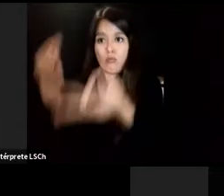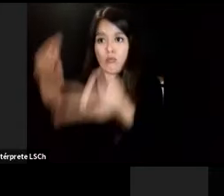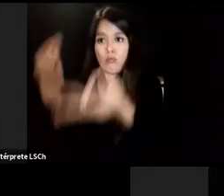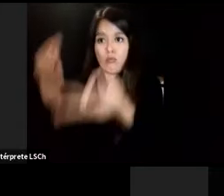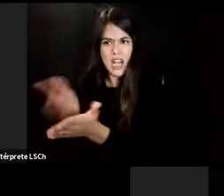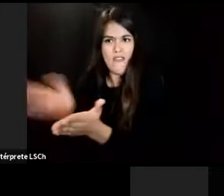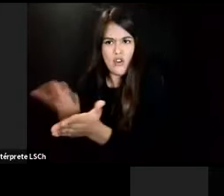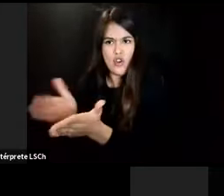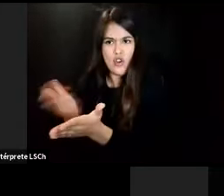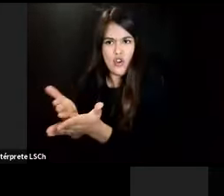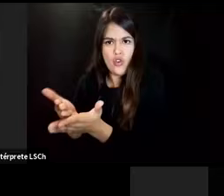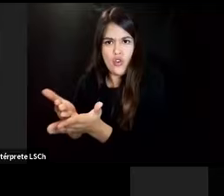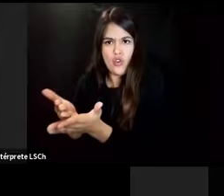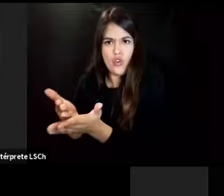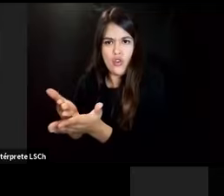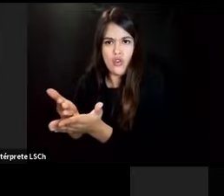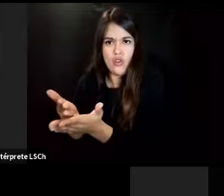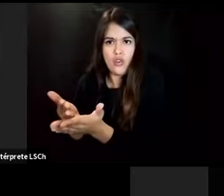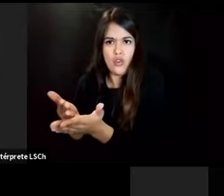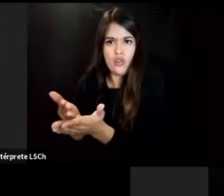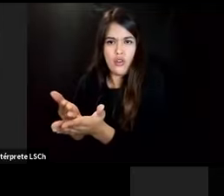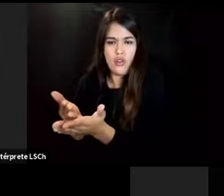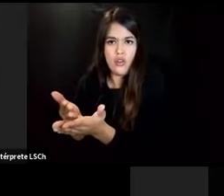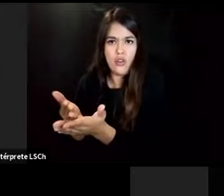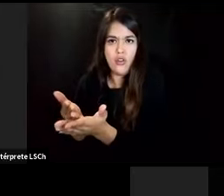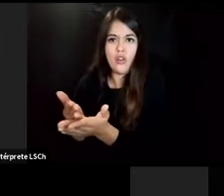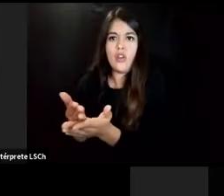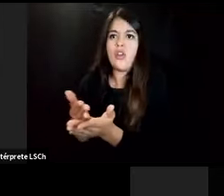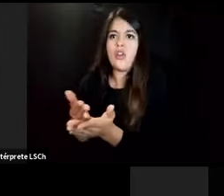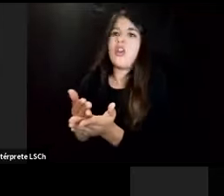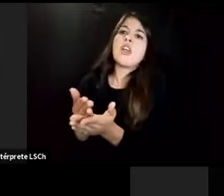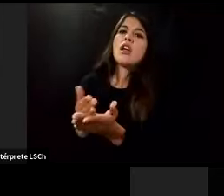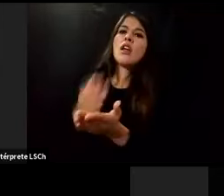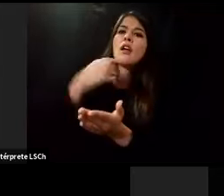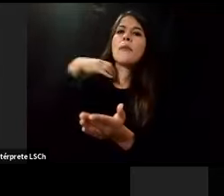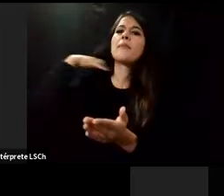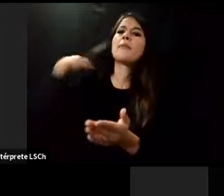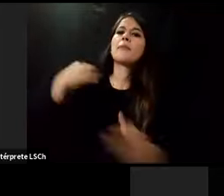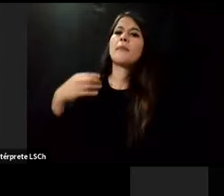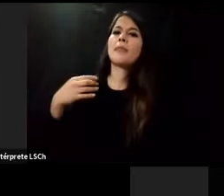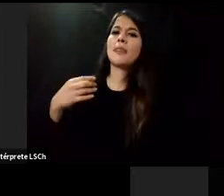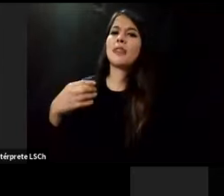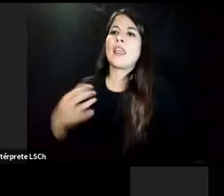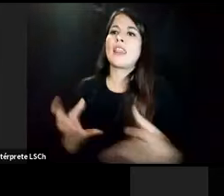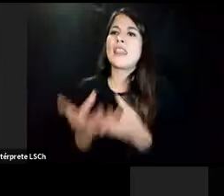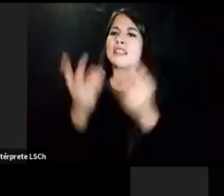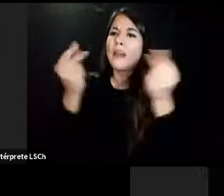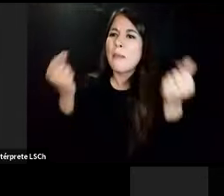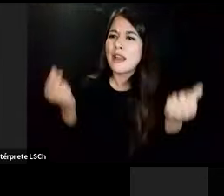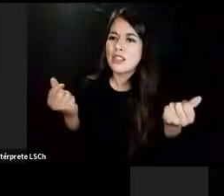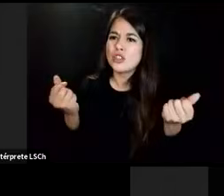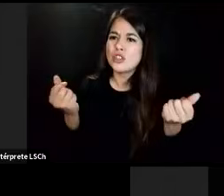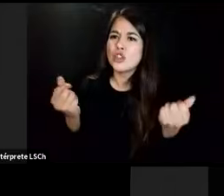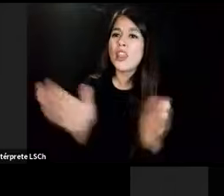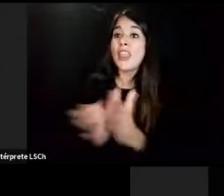acerca de la inminente desaparición del libro en papel porque todo el mundo iba a